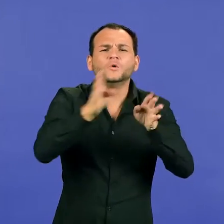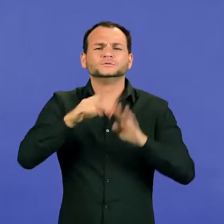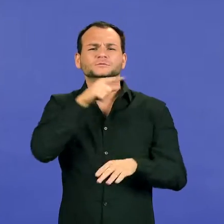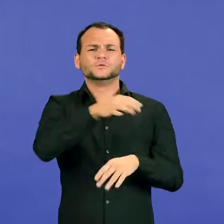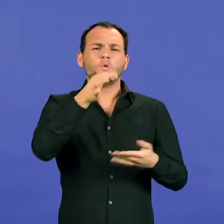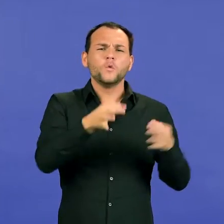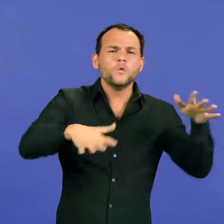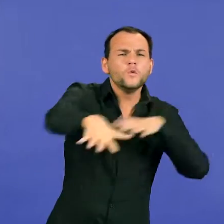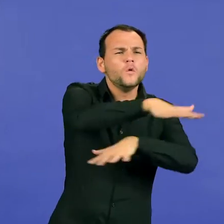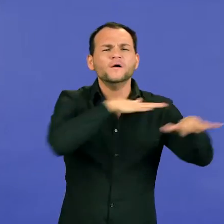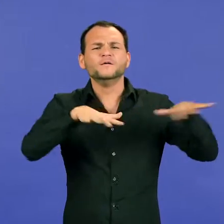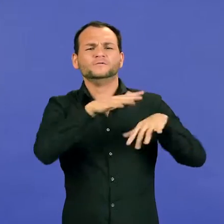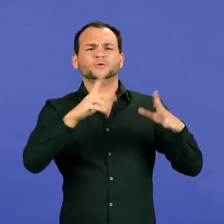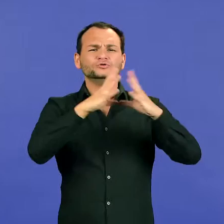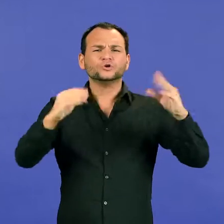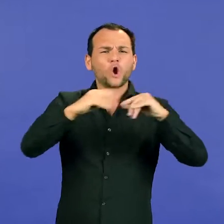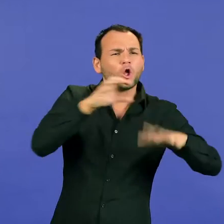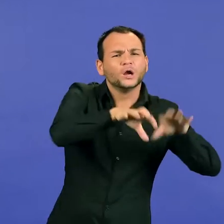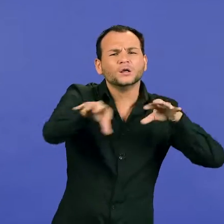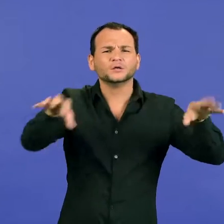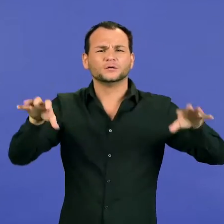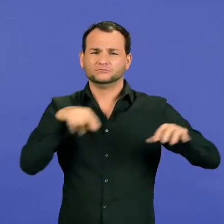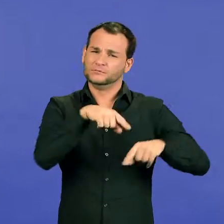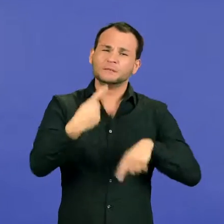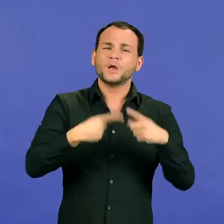die typisch für die Regionen sind.